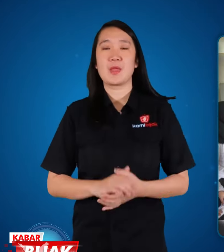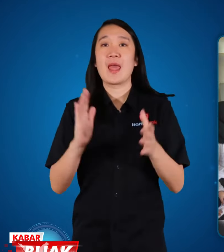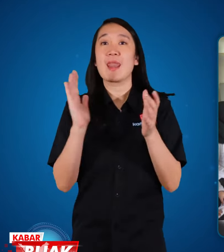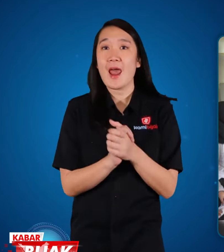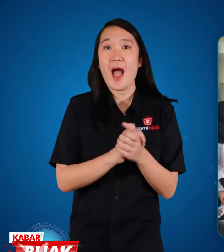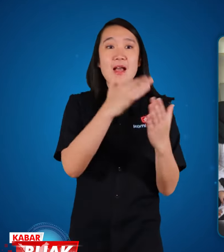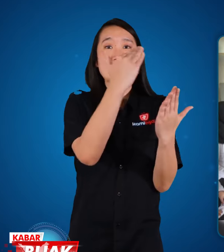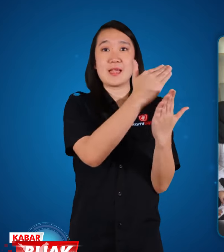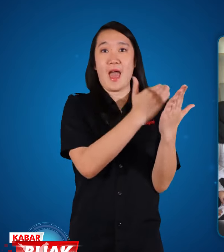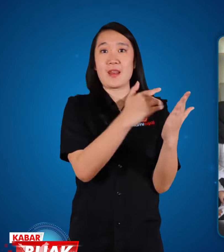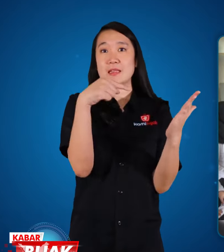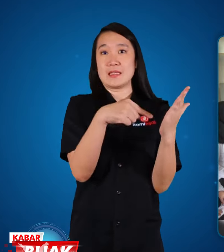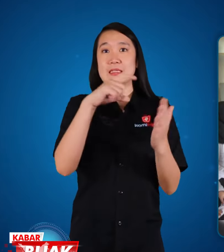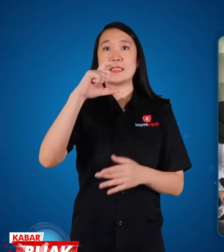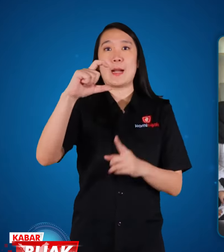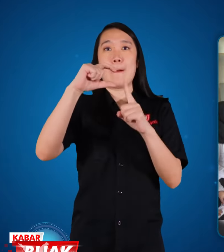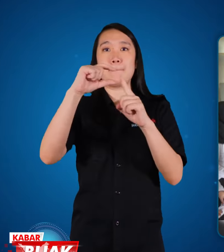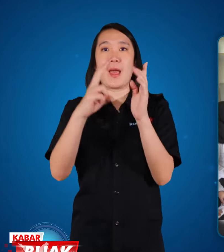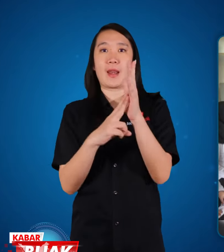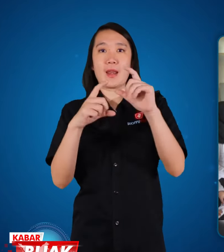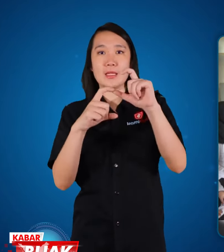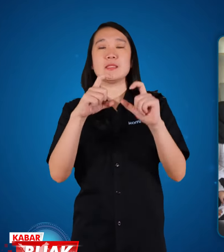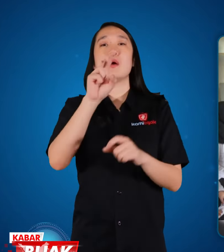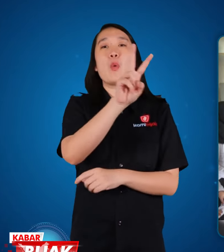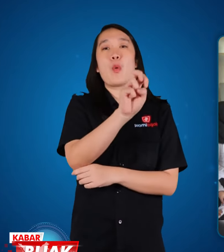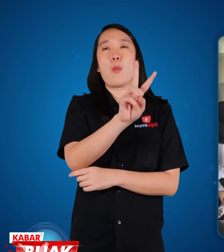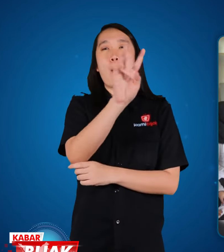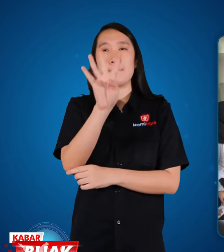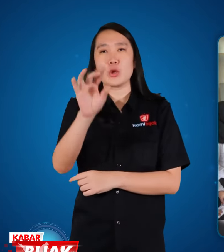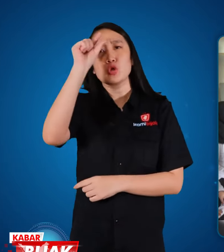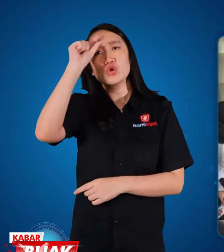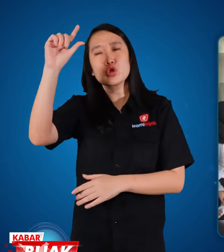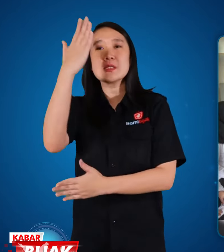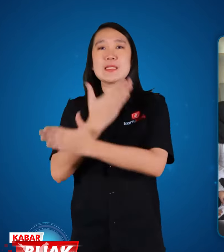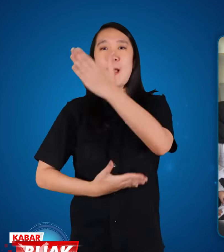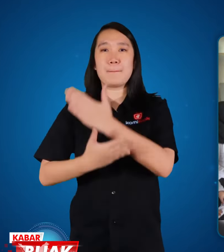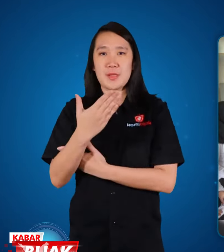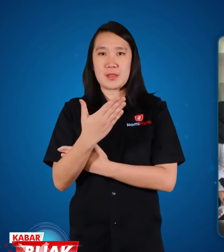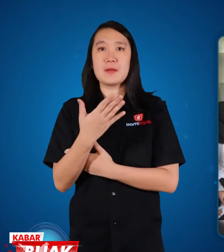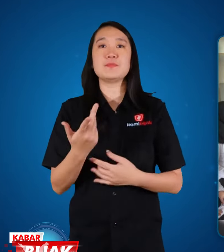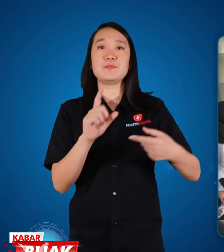Nah, syarat CPNS 2024 bagi Penyandang Disabilitas yaitu: